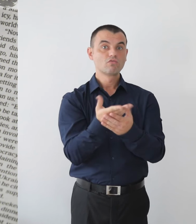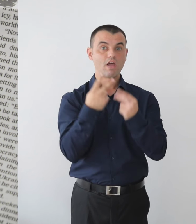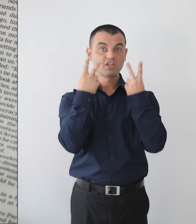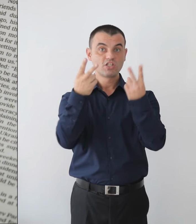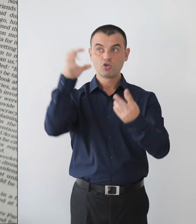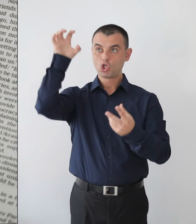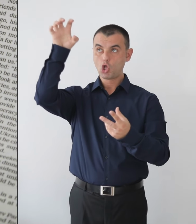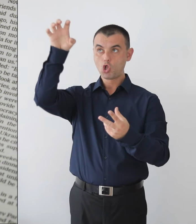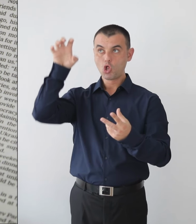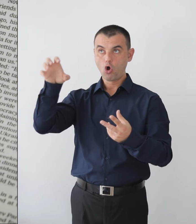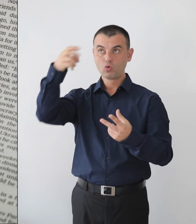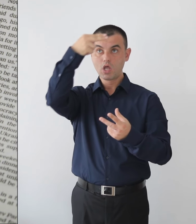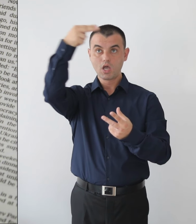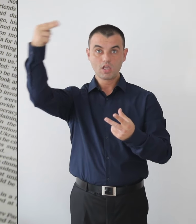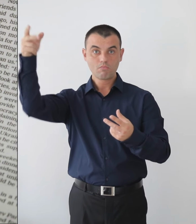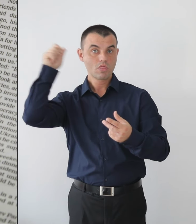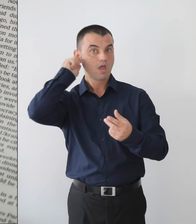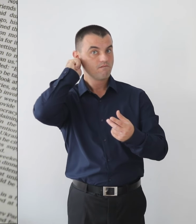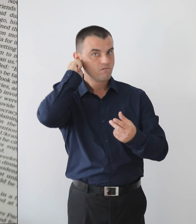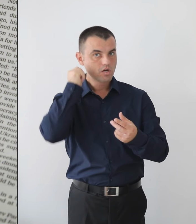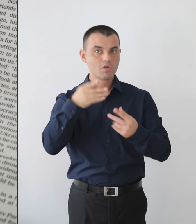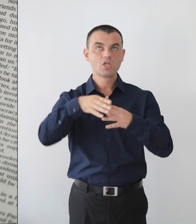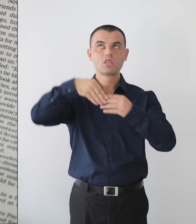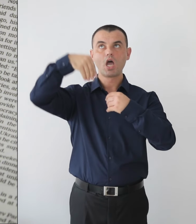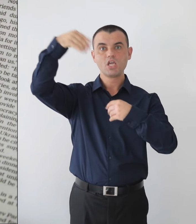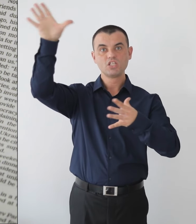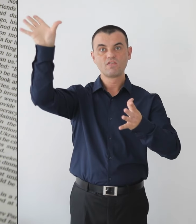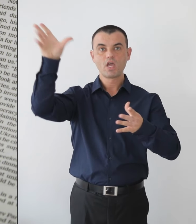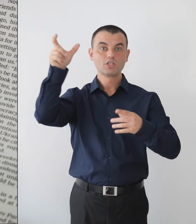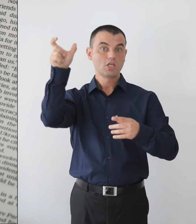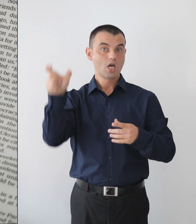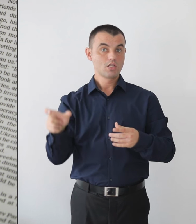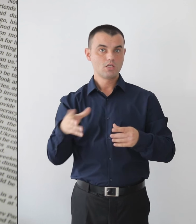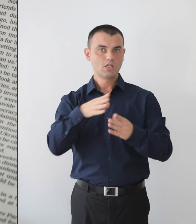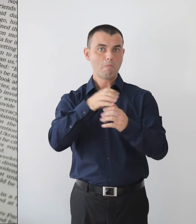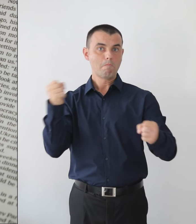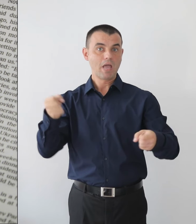Тя позволява видими лога, търговски марки и произведения на изкуството от известни художници на снимката,